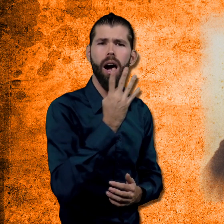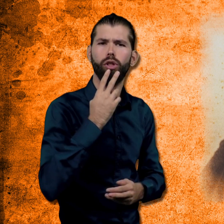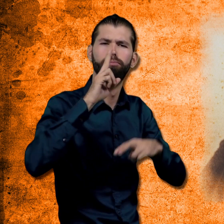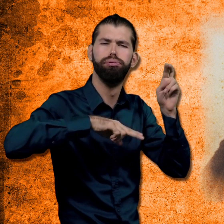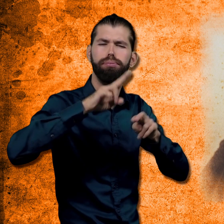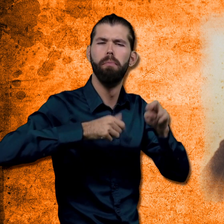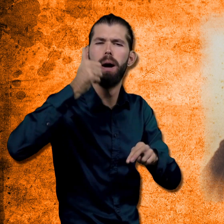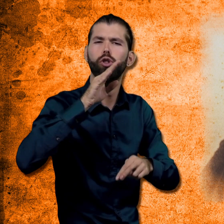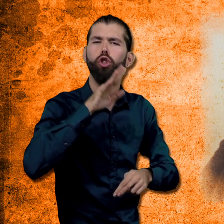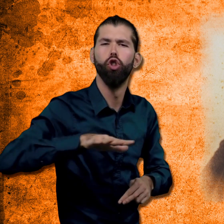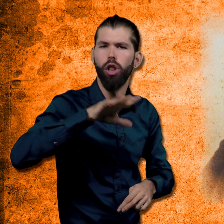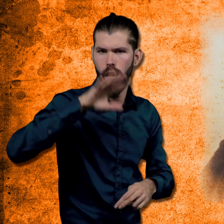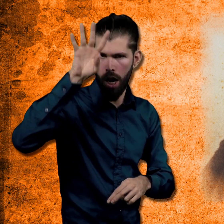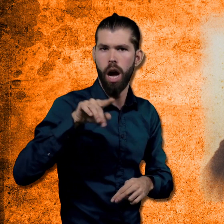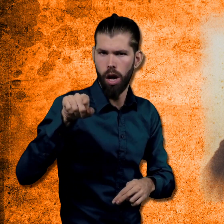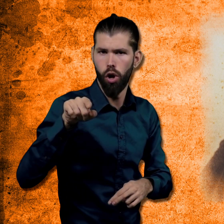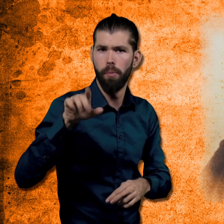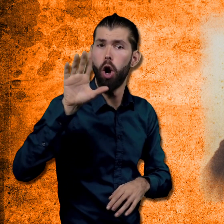L’obra d'Antoni Gaudí s’agrupa fonamentalment a Catalunya,